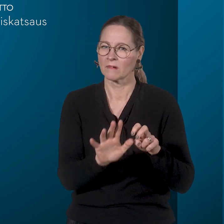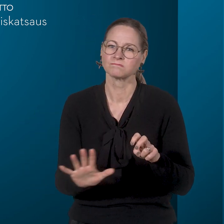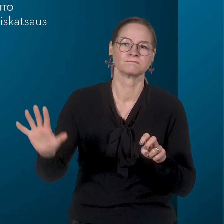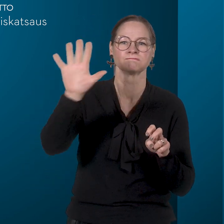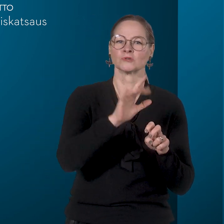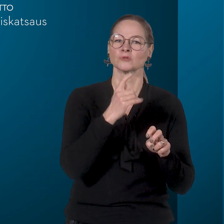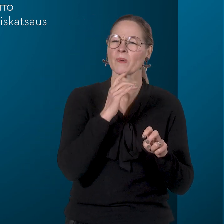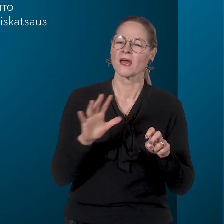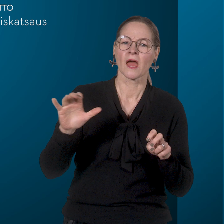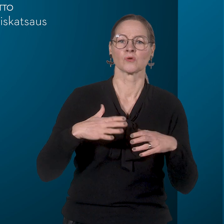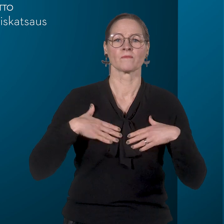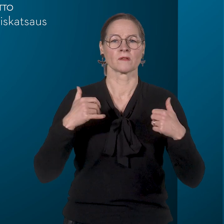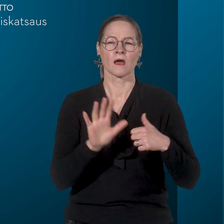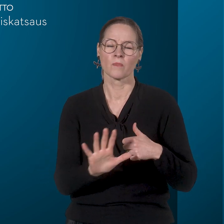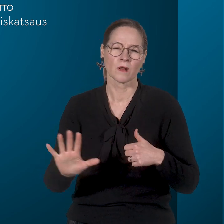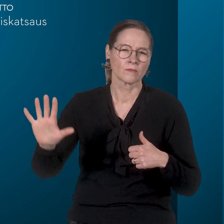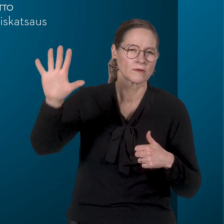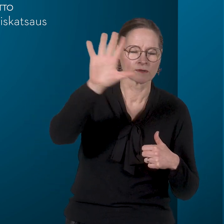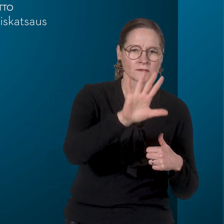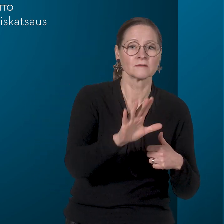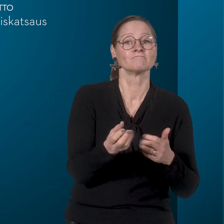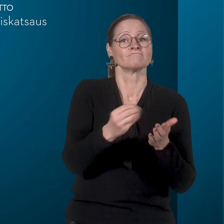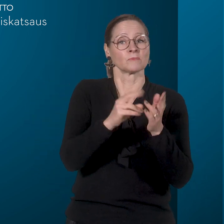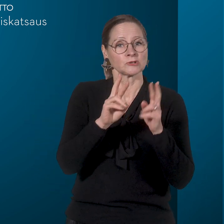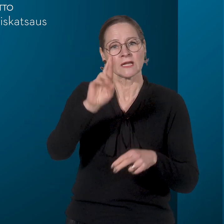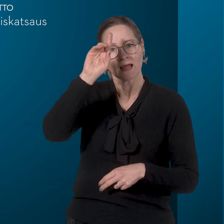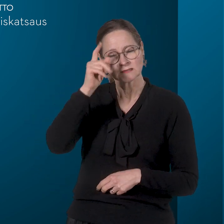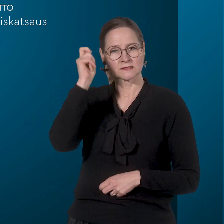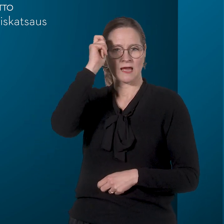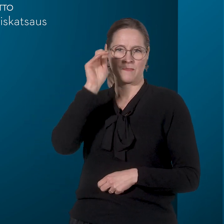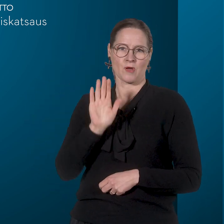Suomen kaikki hyvinvointialueet sekä Helsingin kaupungin, -